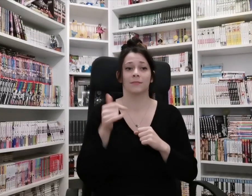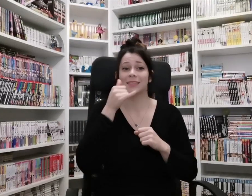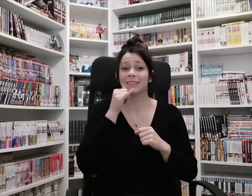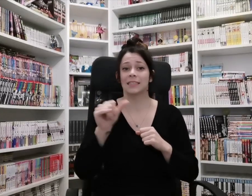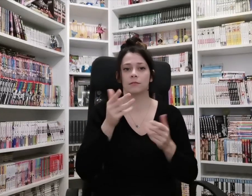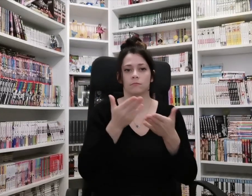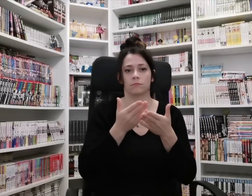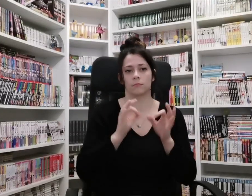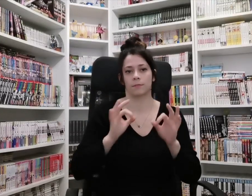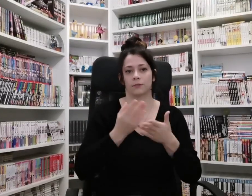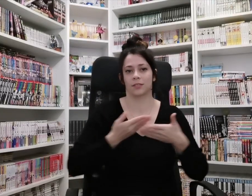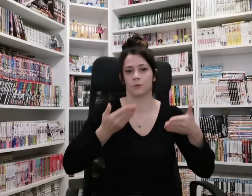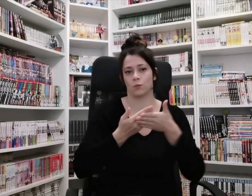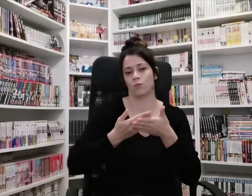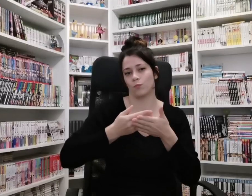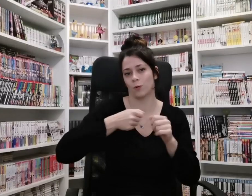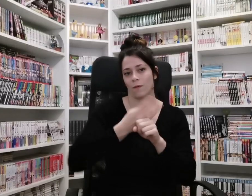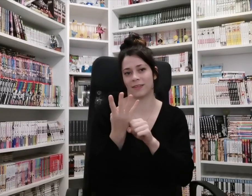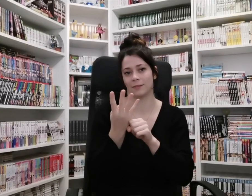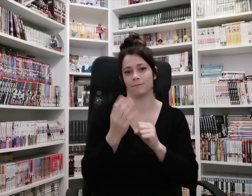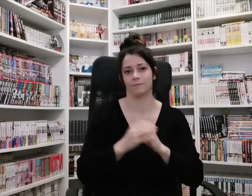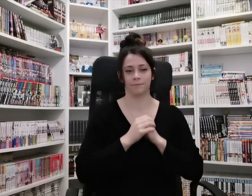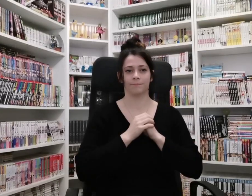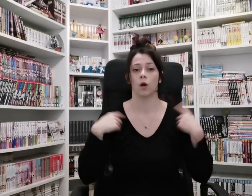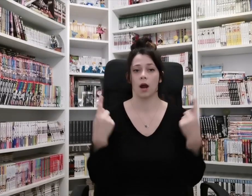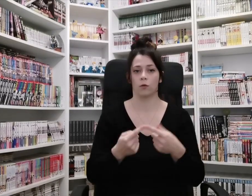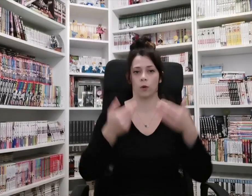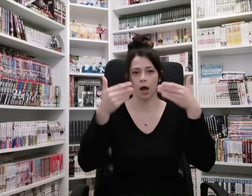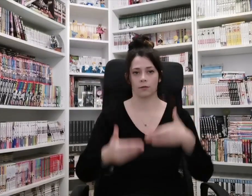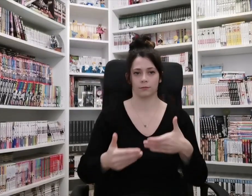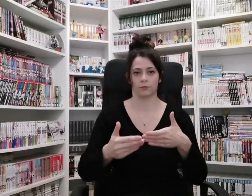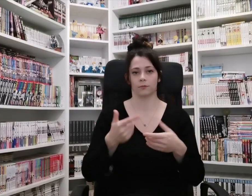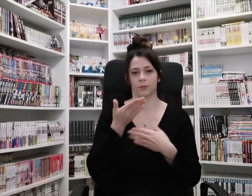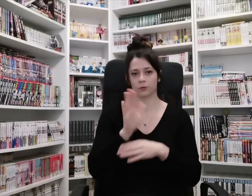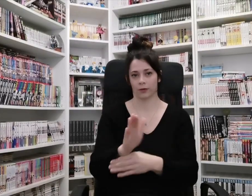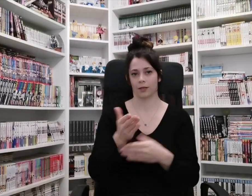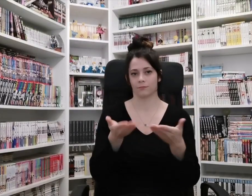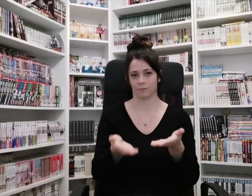(Si la situation sanitaire le permet) Voilà, c'est la fin de cette présentation.